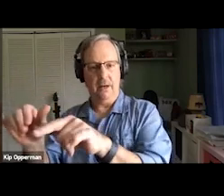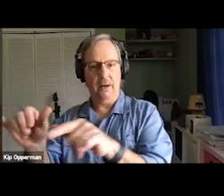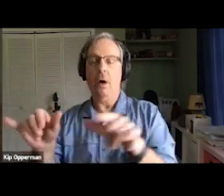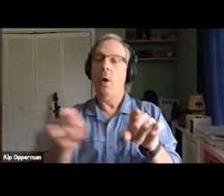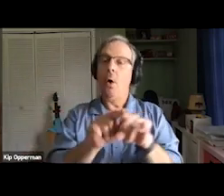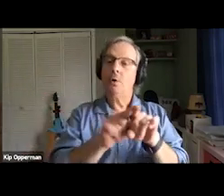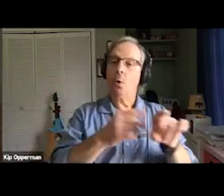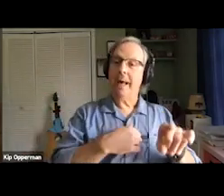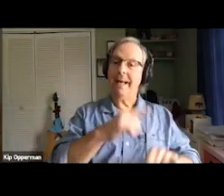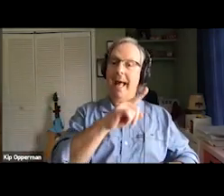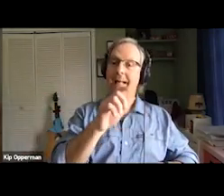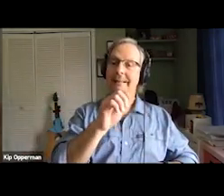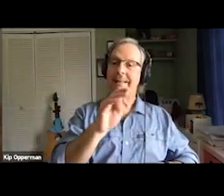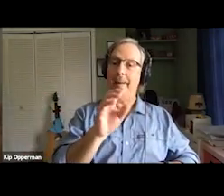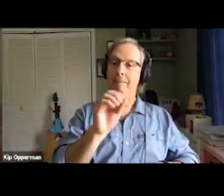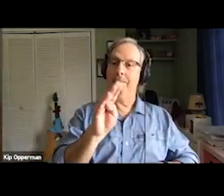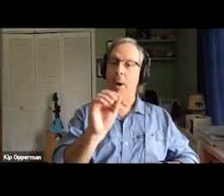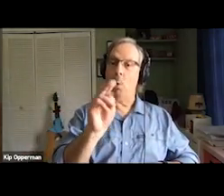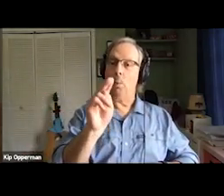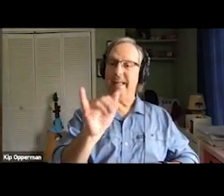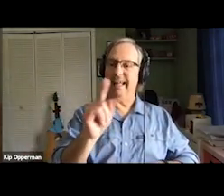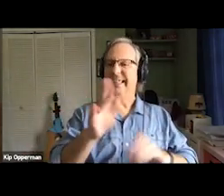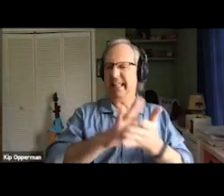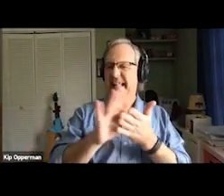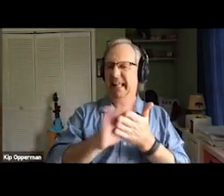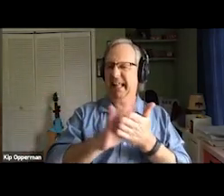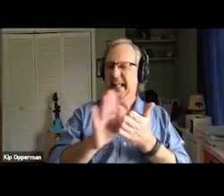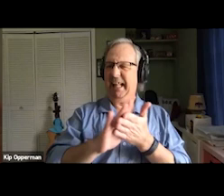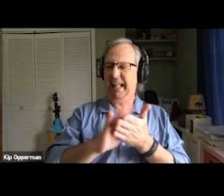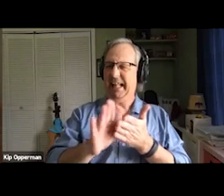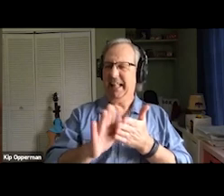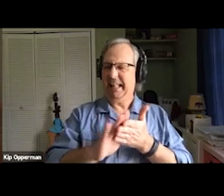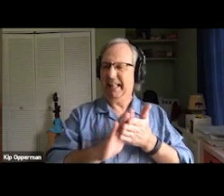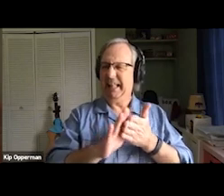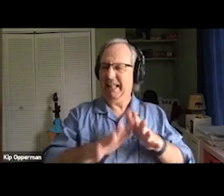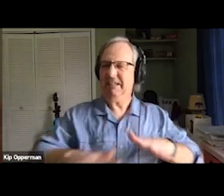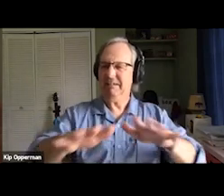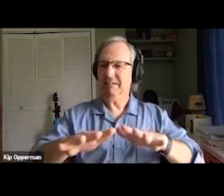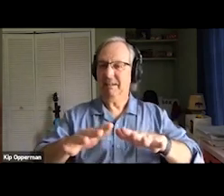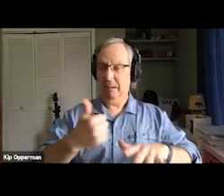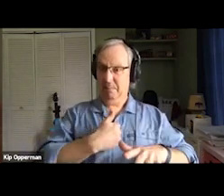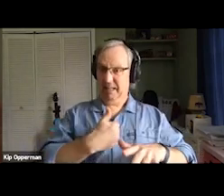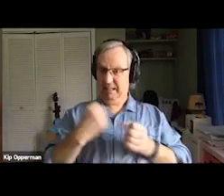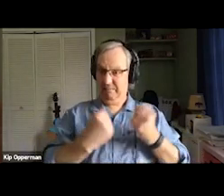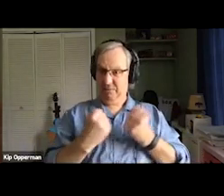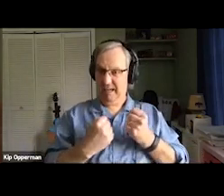Eso fue un gran beneficio, pensé. Todos los fanáticos del hockey lo entenderán. No pude conducirlo, y todavía estoy triste por eso.